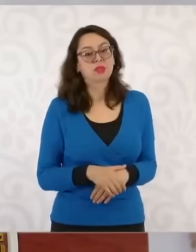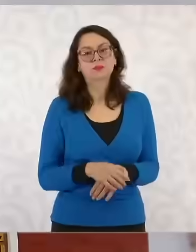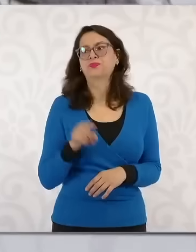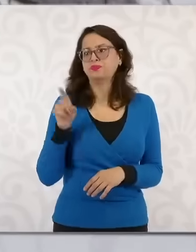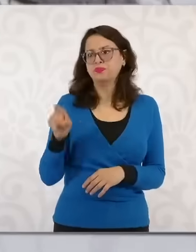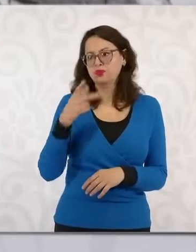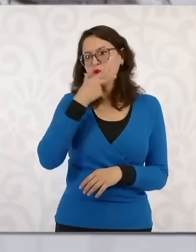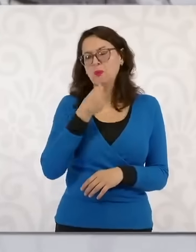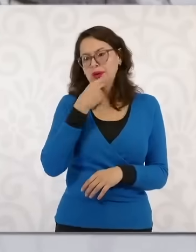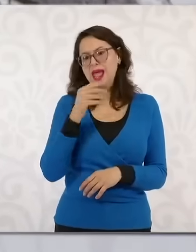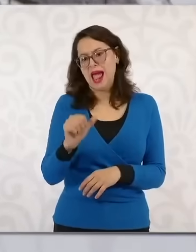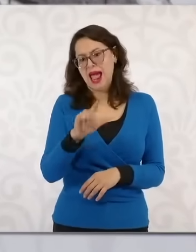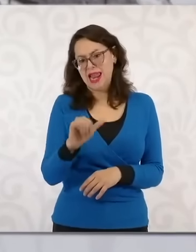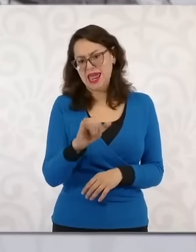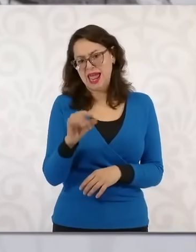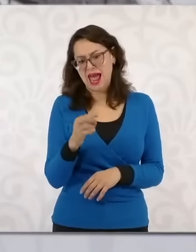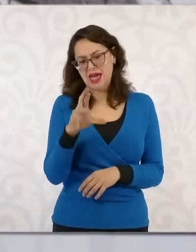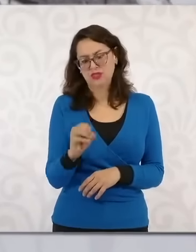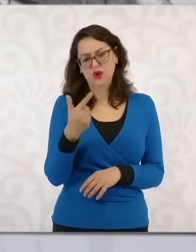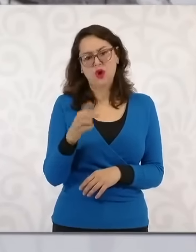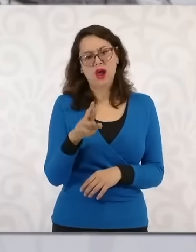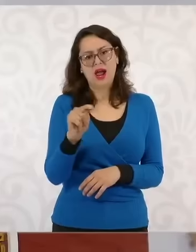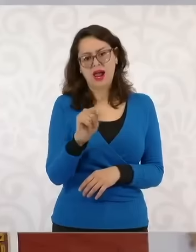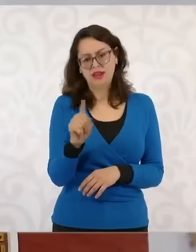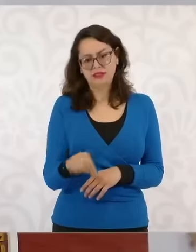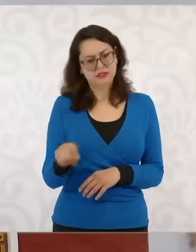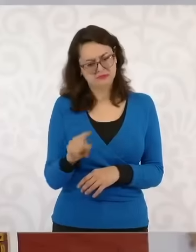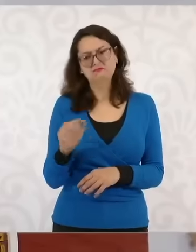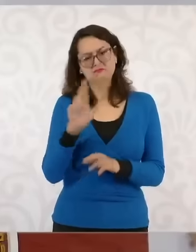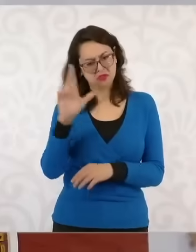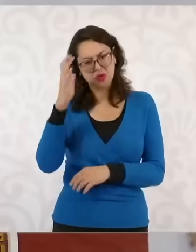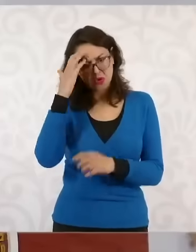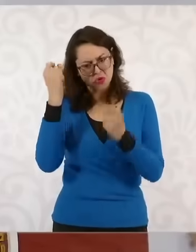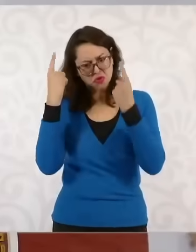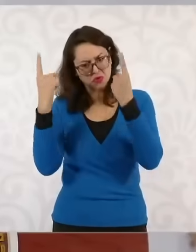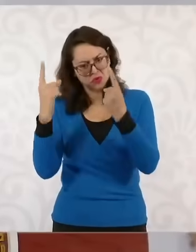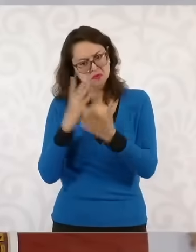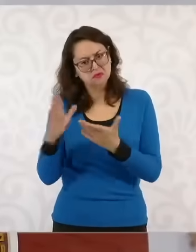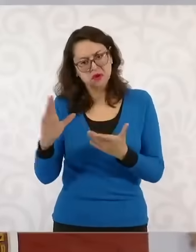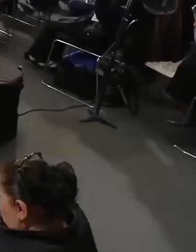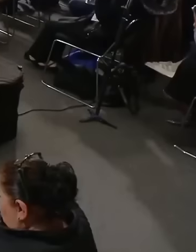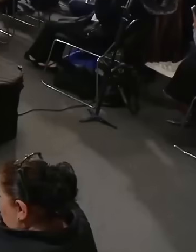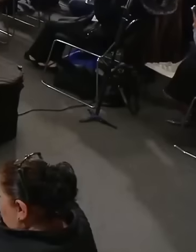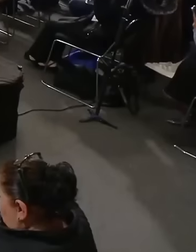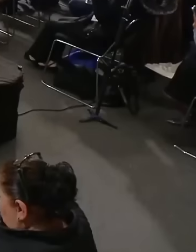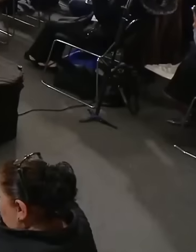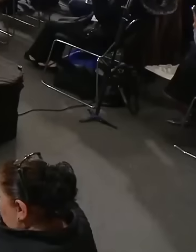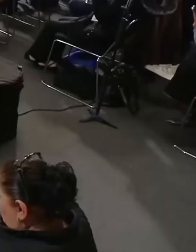la verdad. Eh, y pues ahora se entrará a una nueva etapa, presidente. Por último, preguntarle